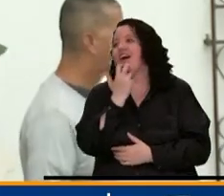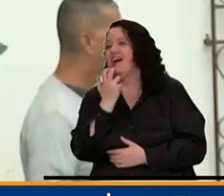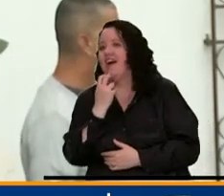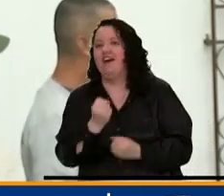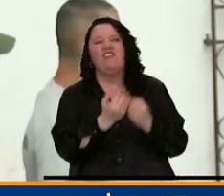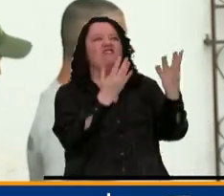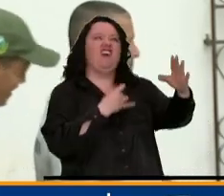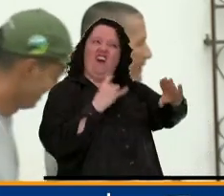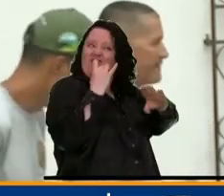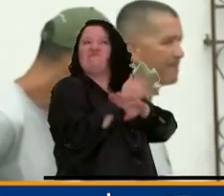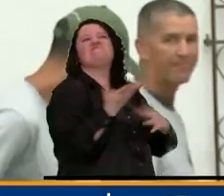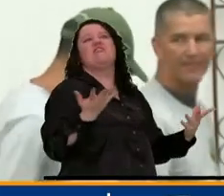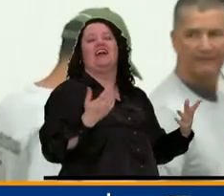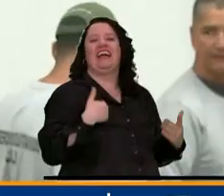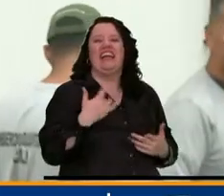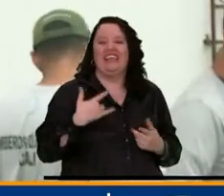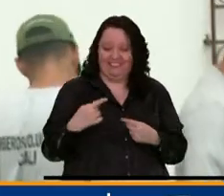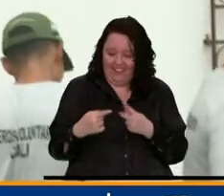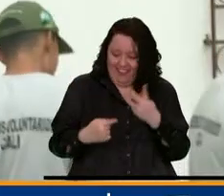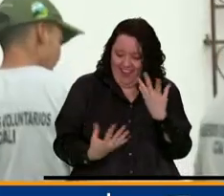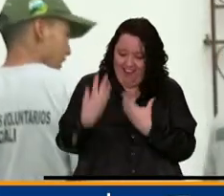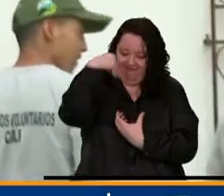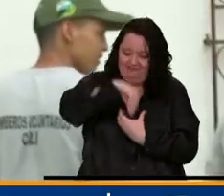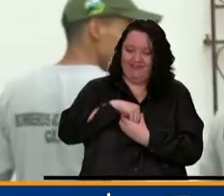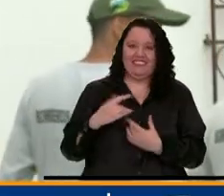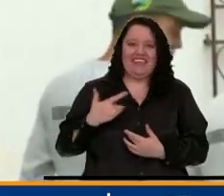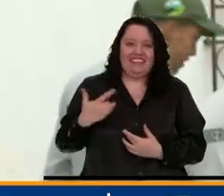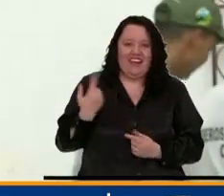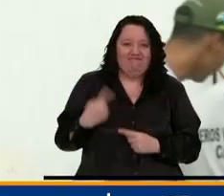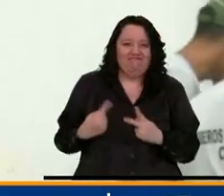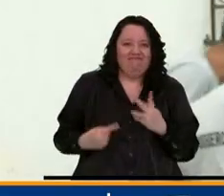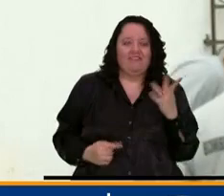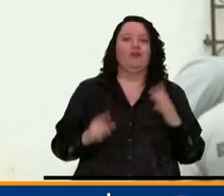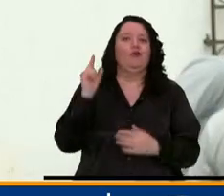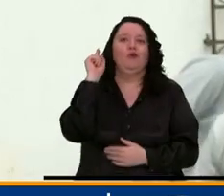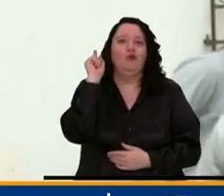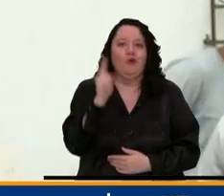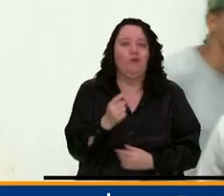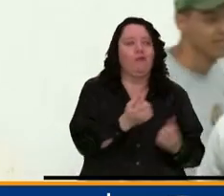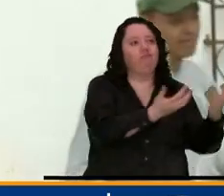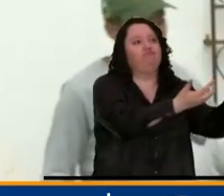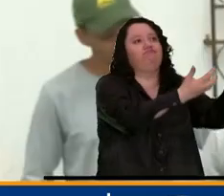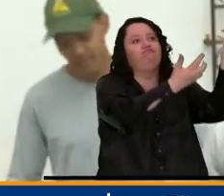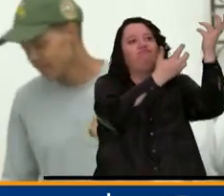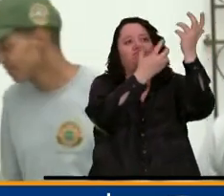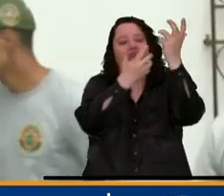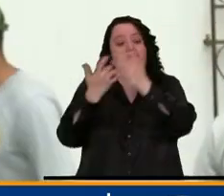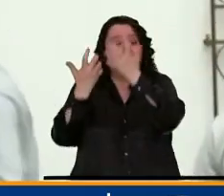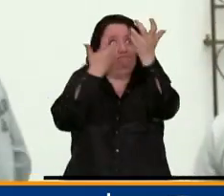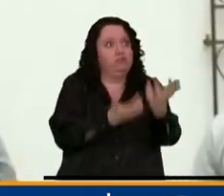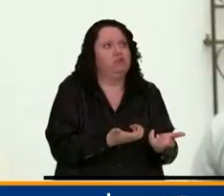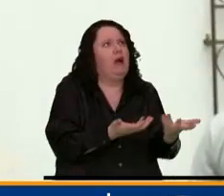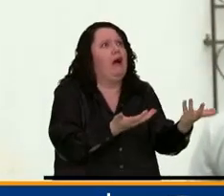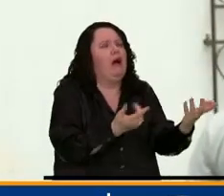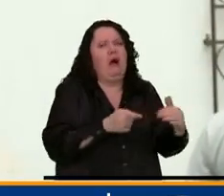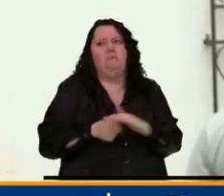)) ahí no sabe uno si abrazarse, si llorar, si reírse, si decirle